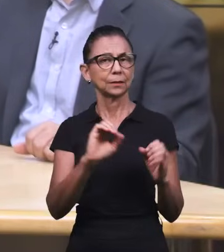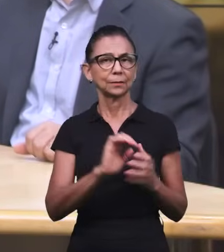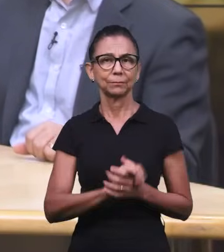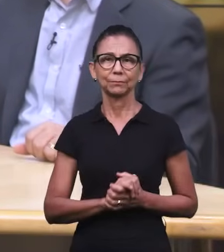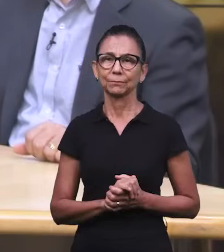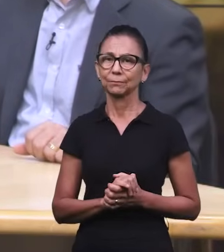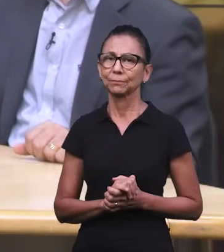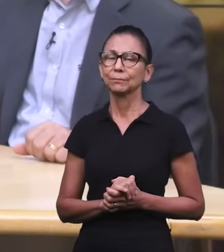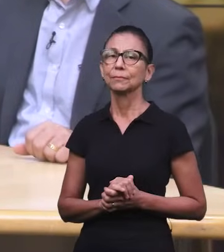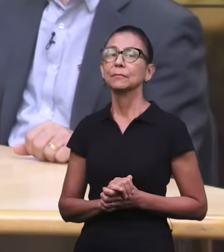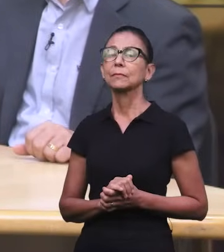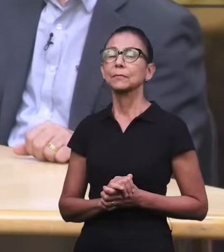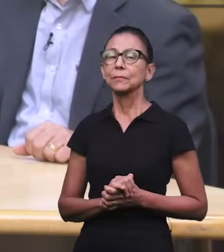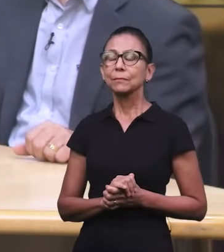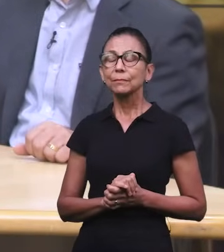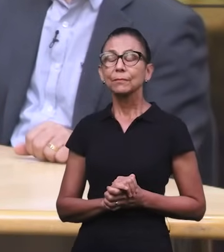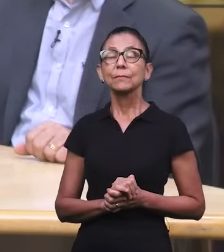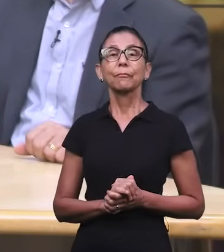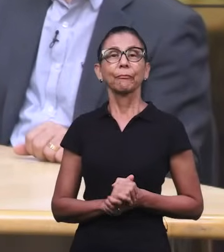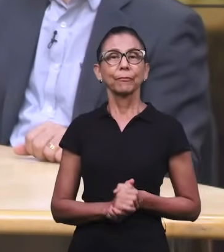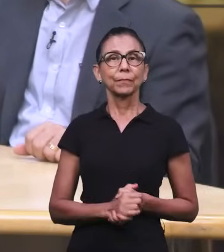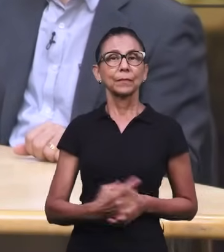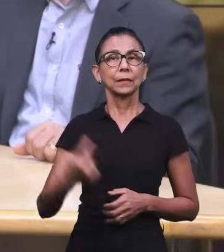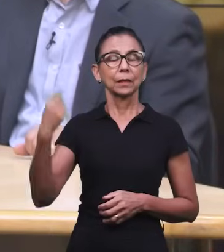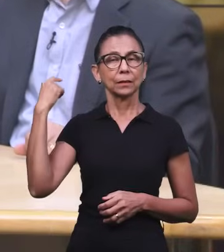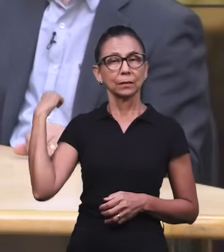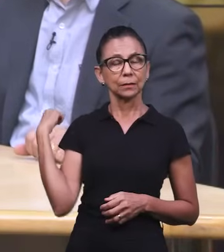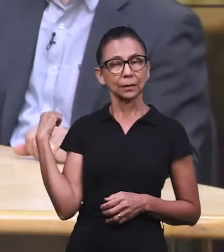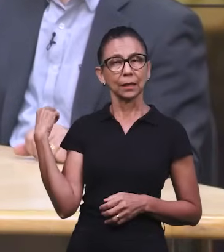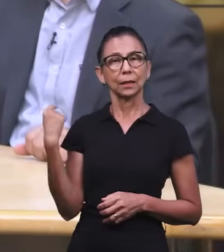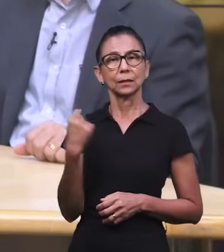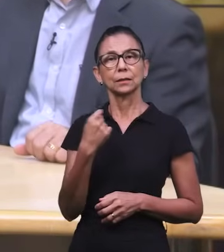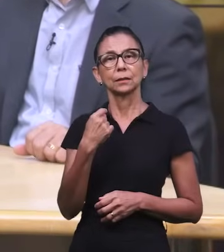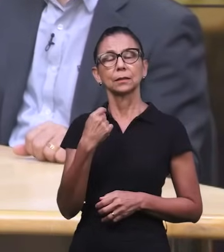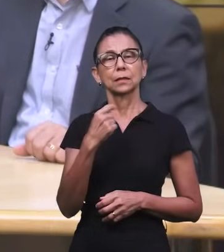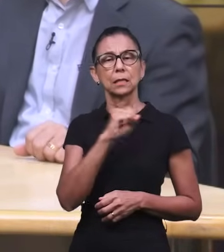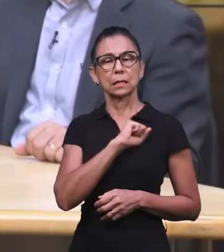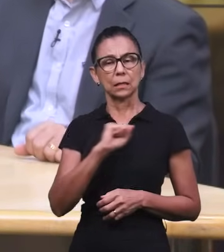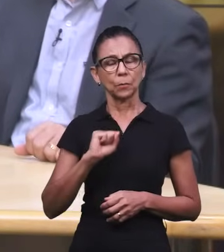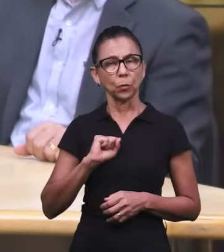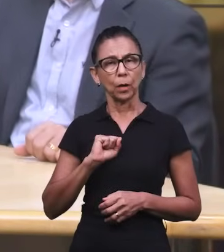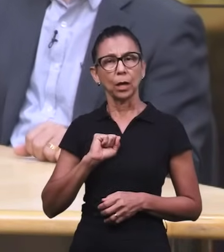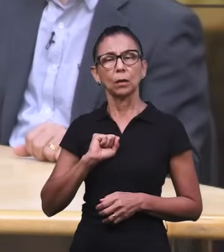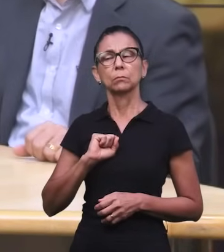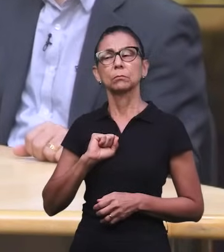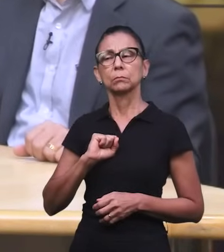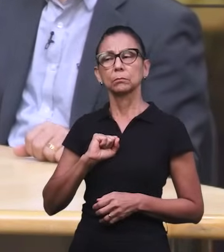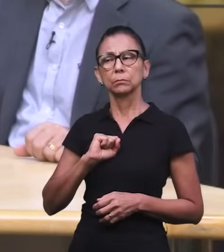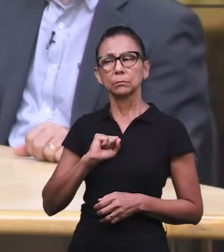Ele via uma estrutura religiosa aquilo que Deus havia dado o tabernáculo estava tudo ali tinha